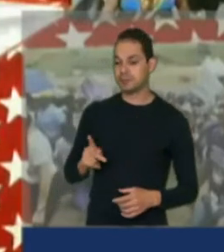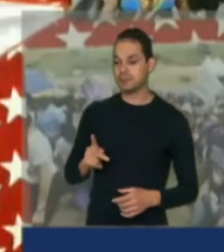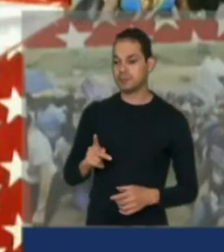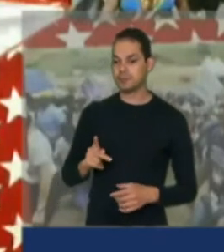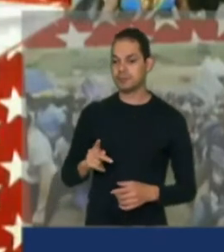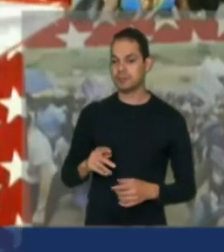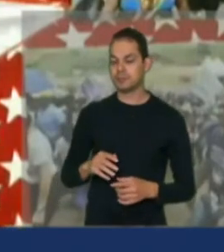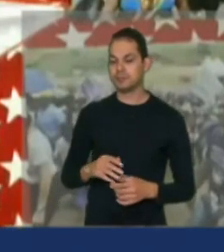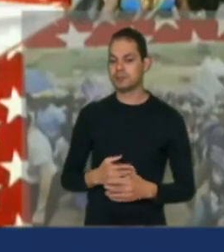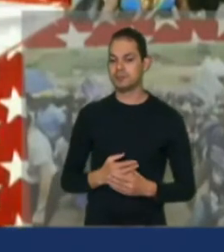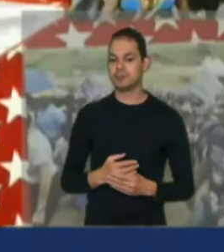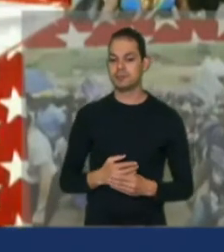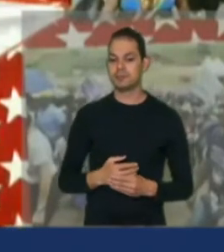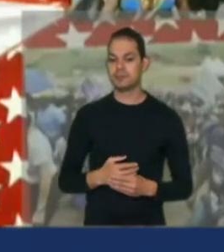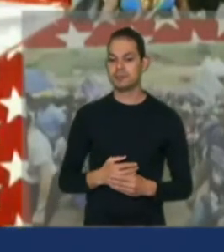SENHOR PRESIDENTE , ESTA REPRESENTAÇÃO SENHOR